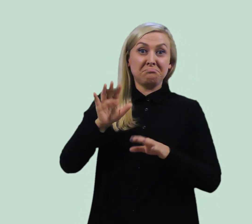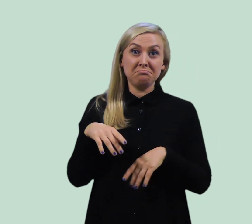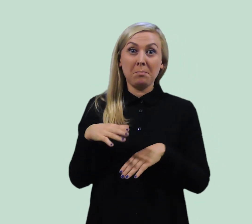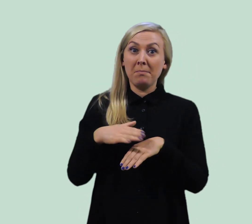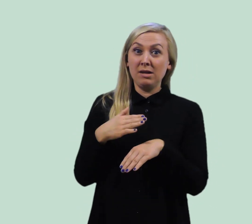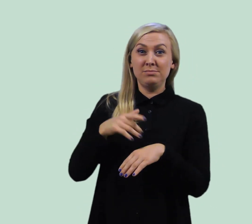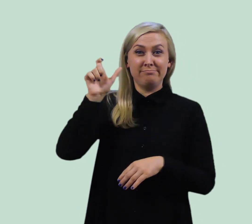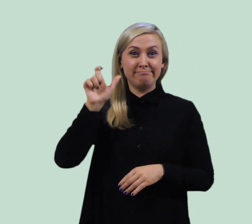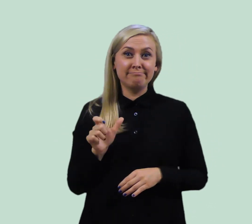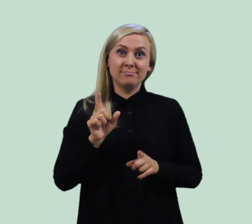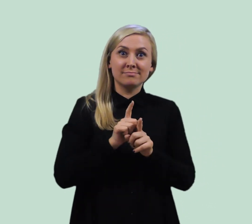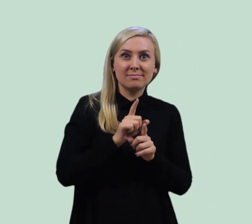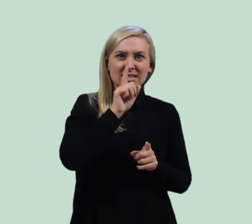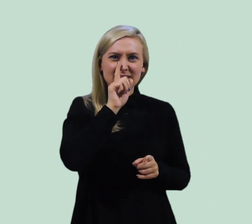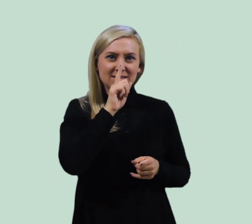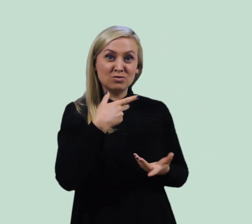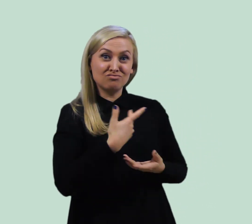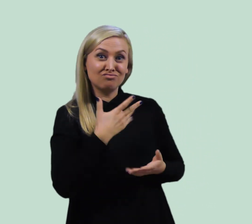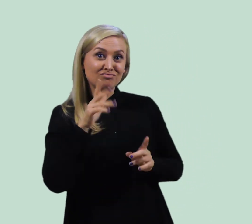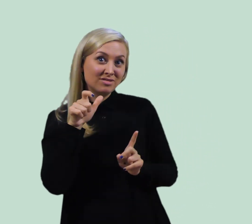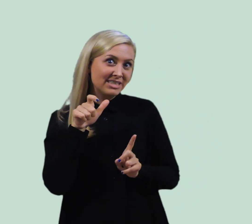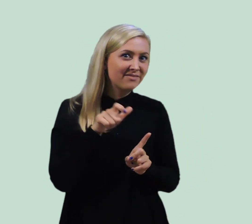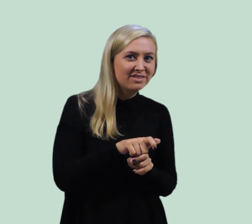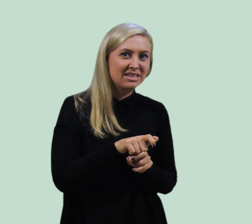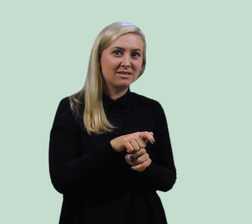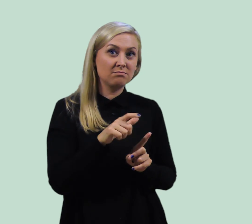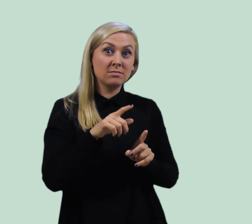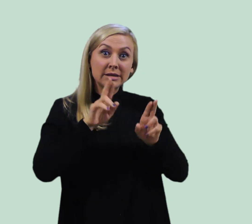Wer dich zu sexuellen Handlungen zwingt,